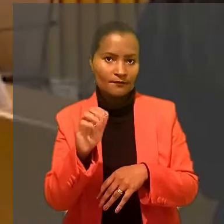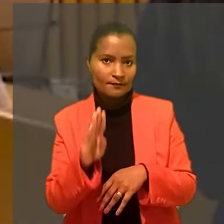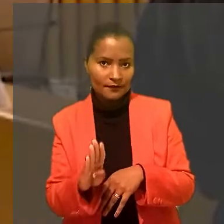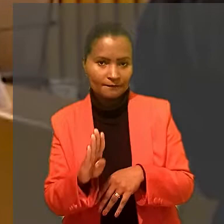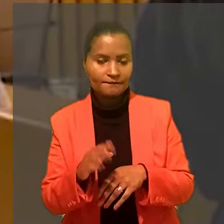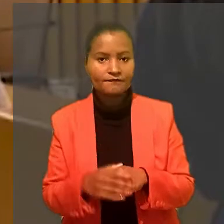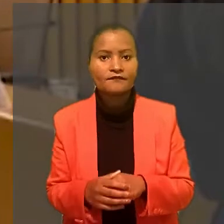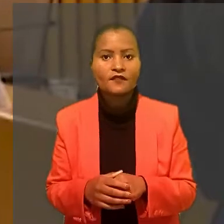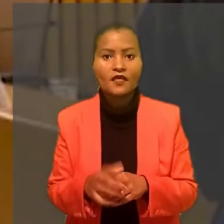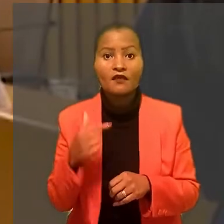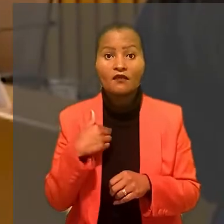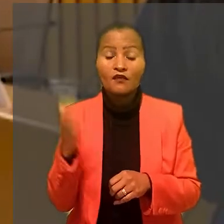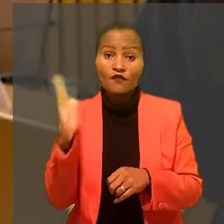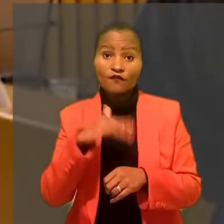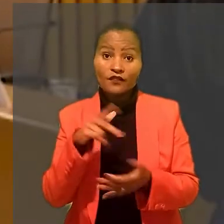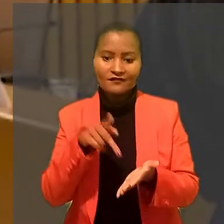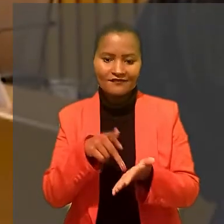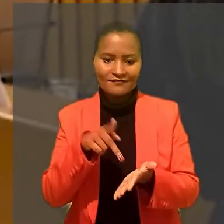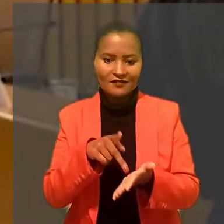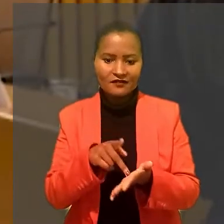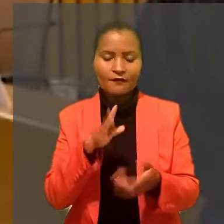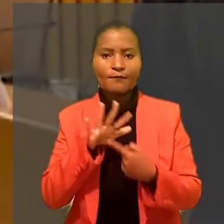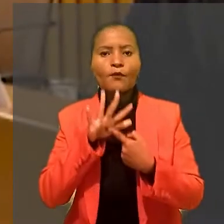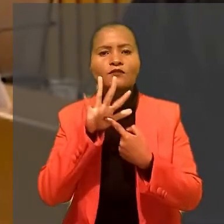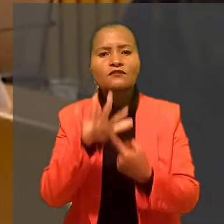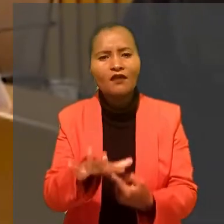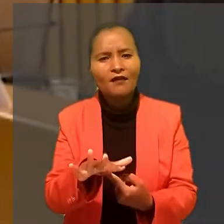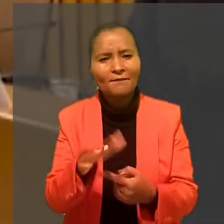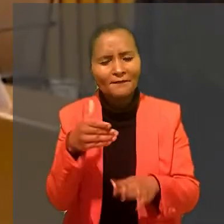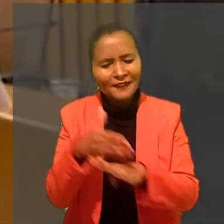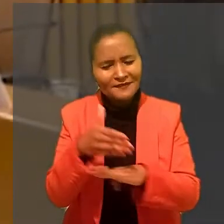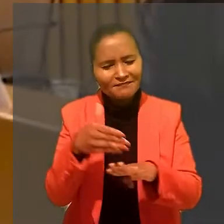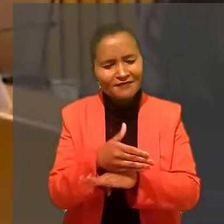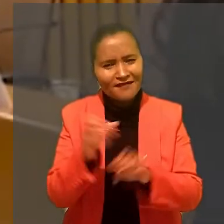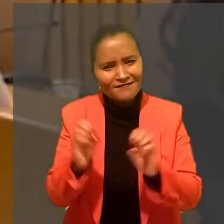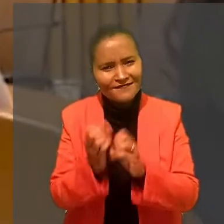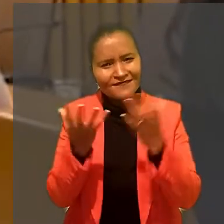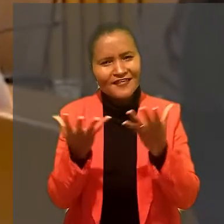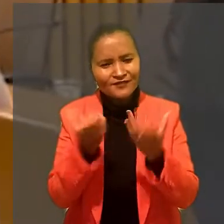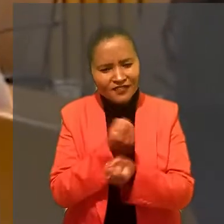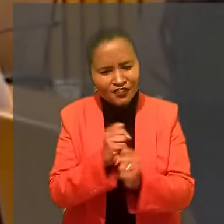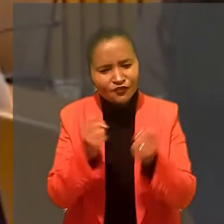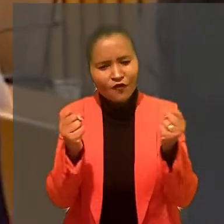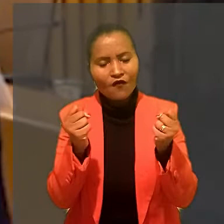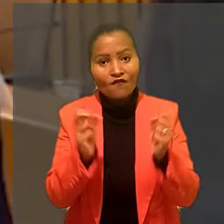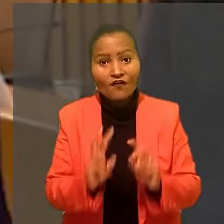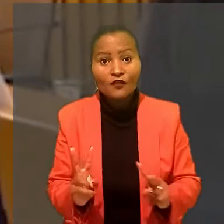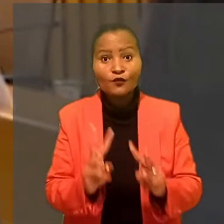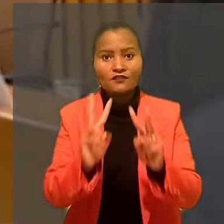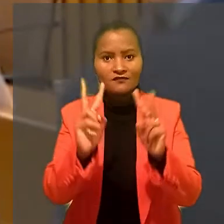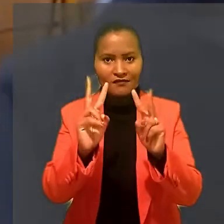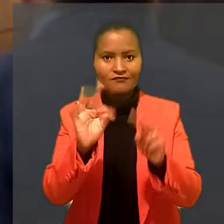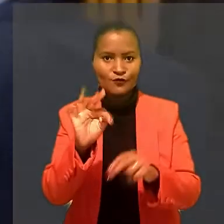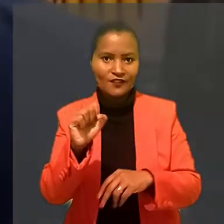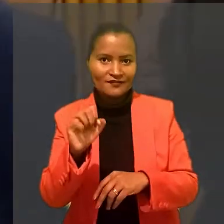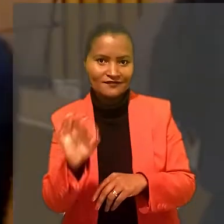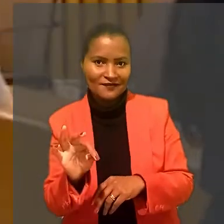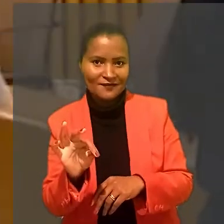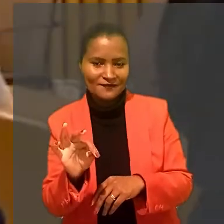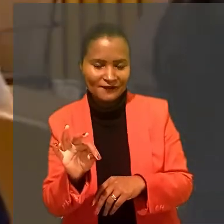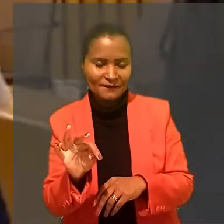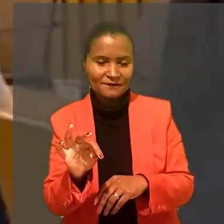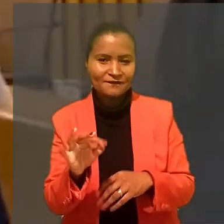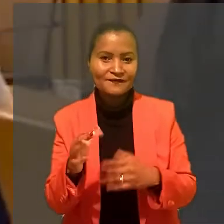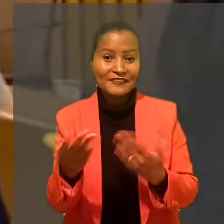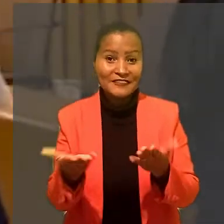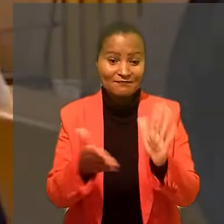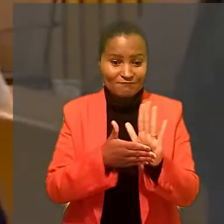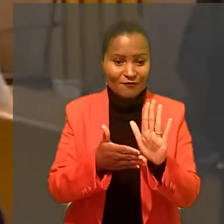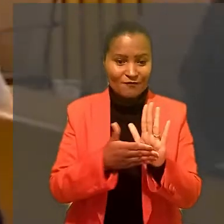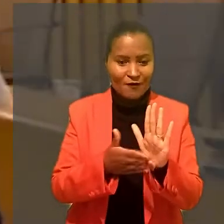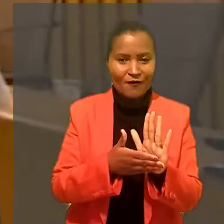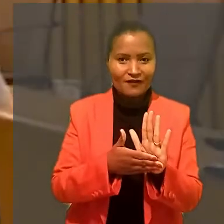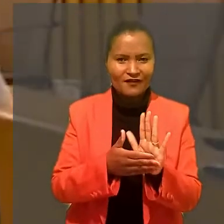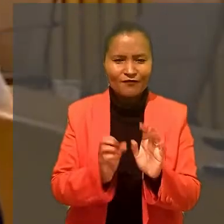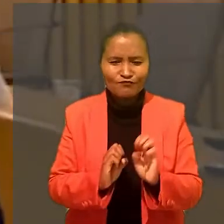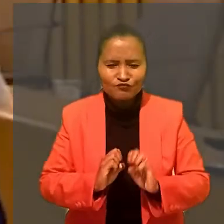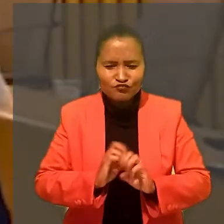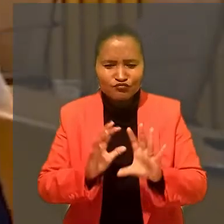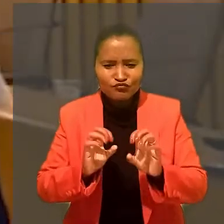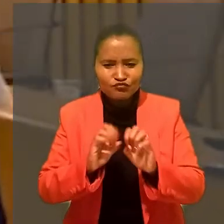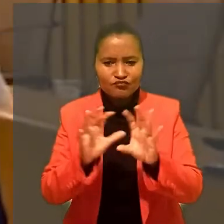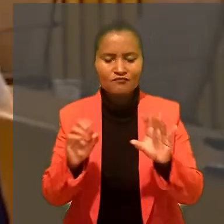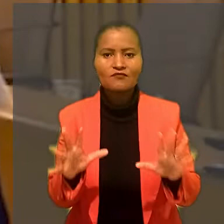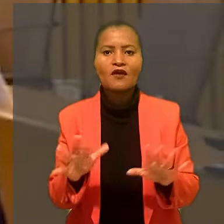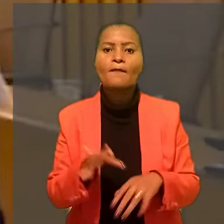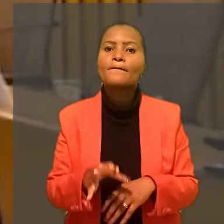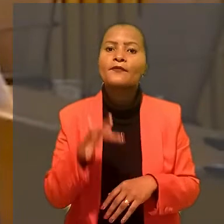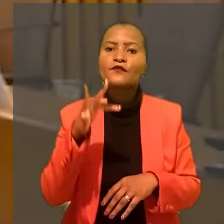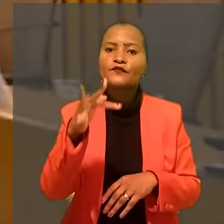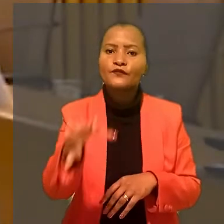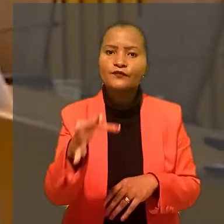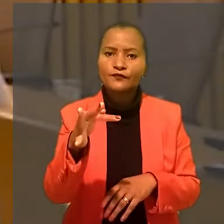"Eu vim, na verdade, participar desse evento grandioso, valorizar o Tribunal Superior do Trabalho que se propõe a lançar luzes para o futuro dos direitos sociais